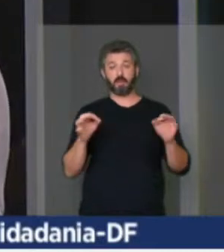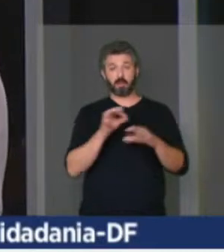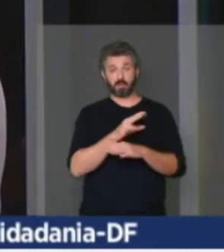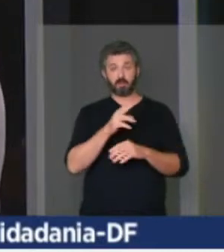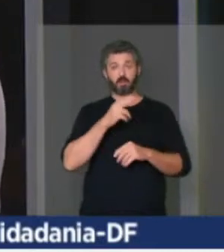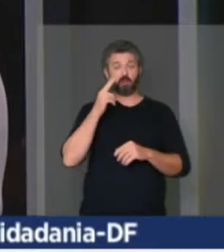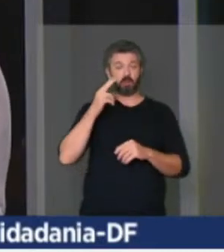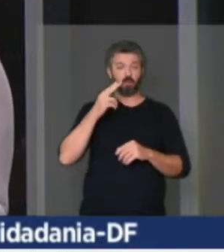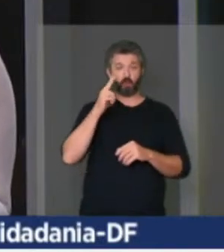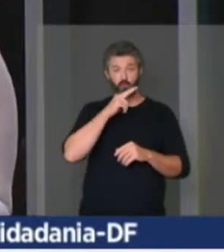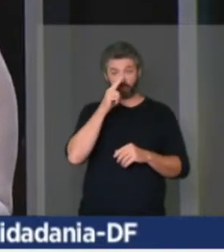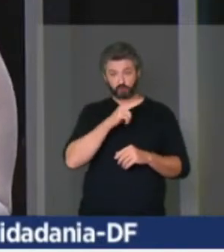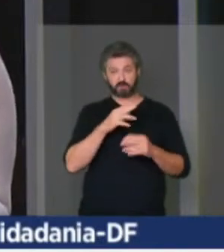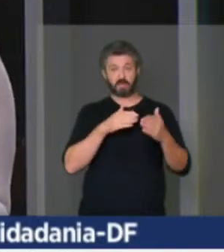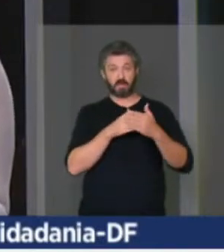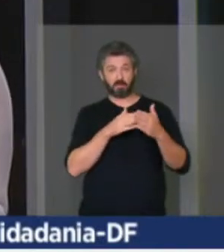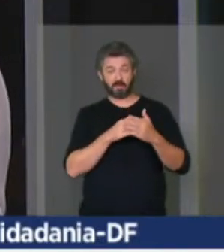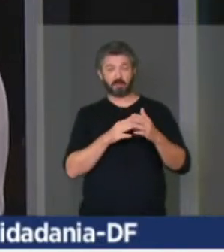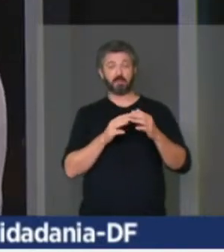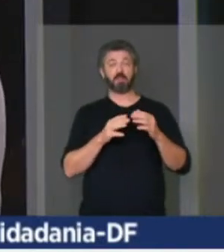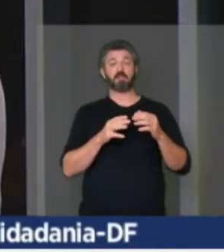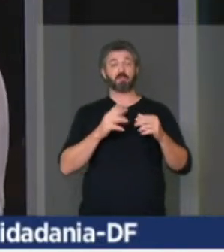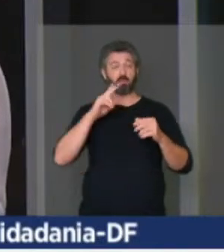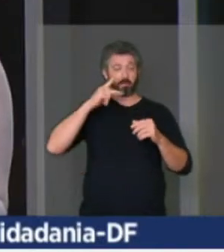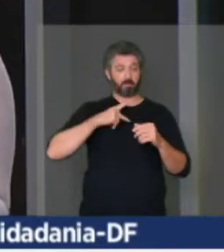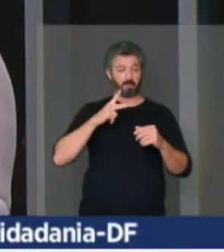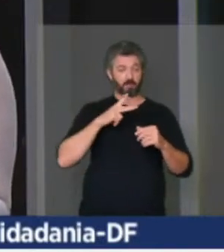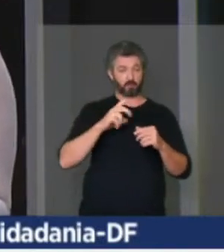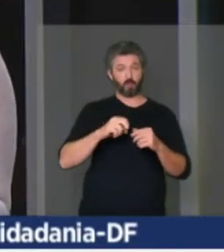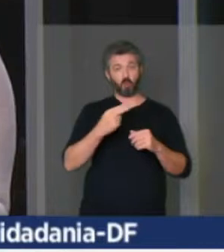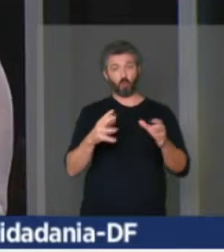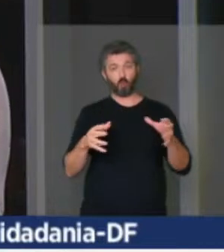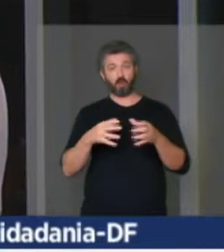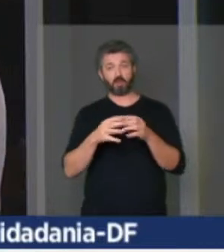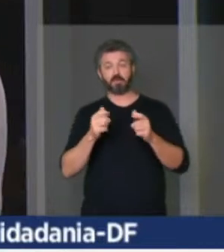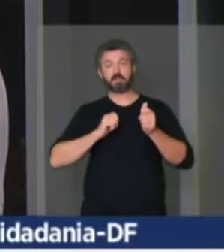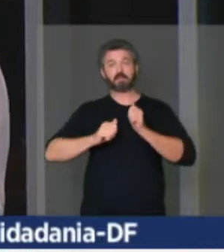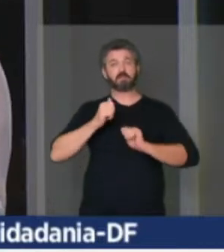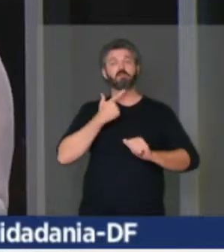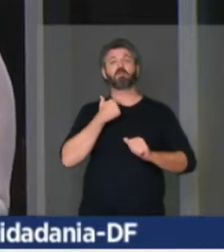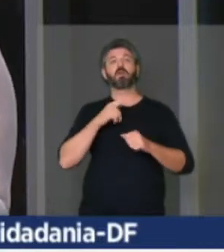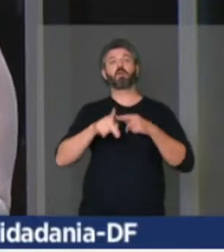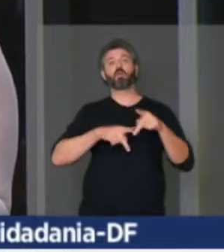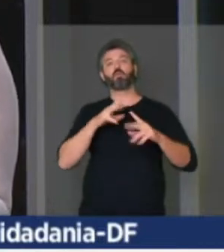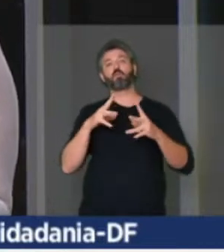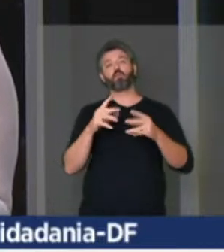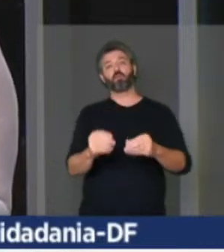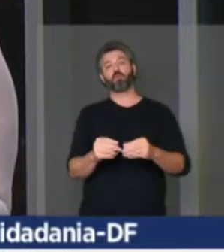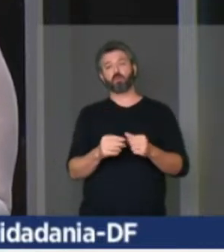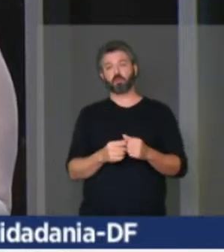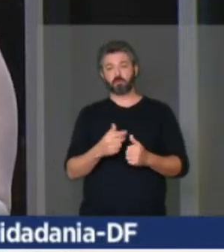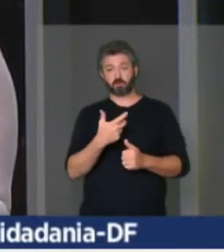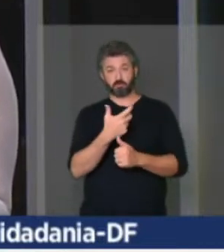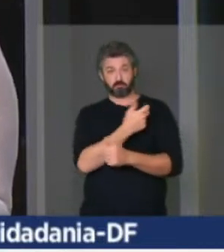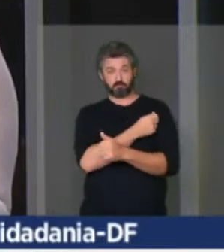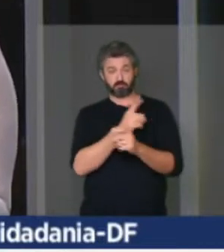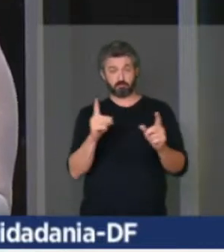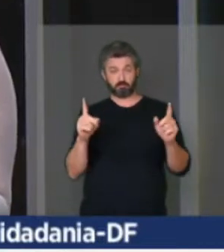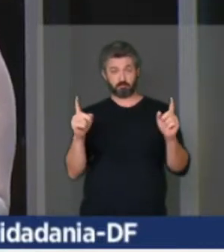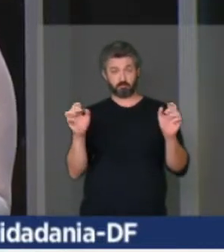COLETIVAS E O ANSEIO DE TODA A POPULAÇÃO, A IMUNIZAÇÃO COMPLETA DO CIDADÃOS COM ÊNFASE NOS GRUPOS PRIORITÁRIOS E, COMO VEM SENDO COBRADO DE FORMA JUSTA